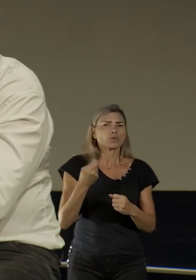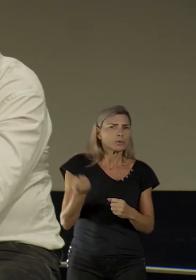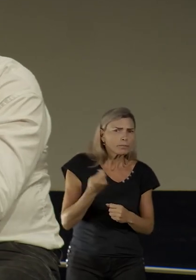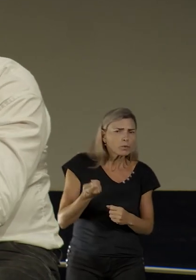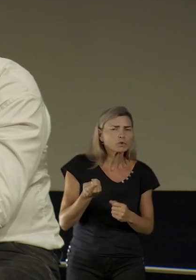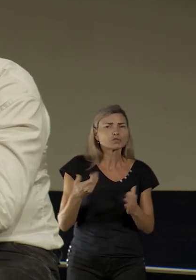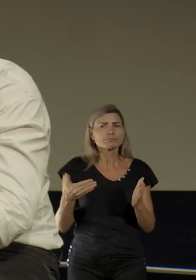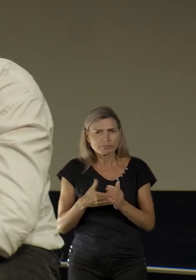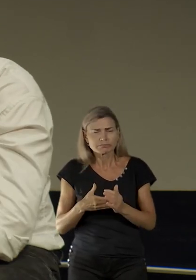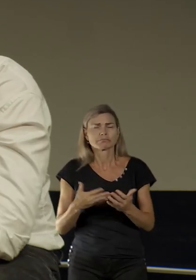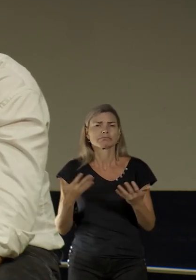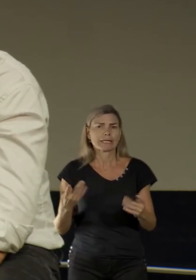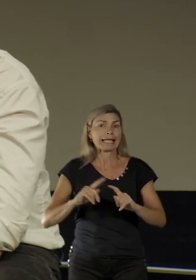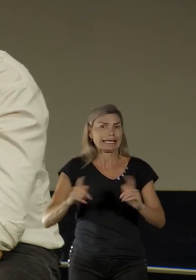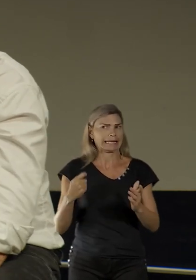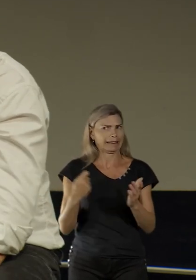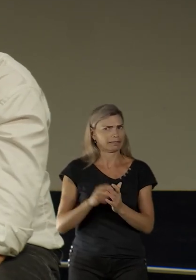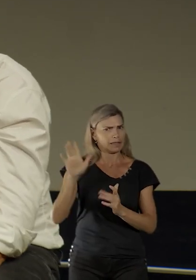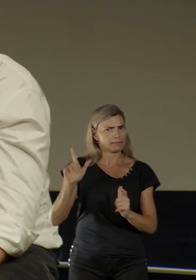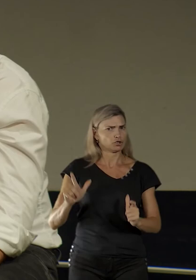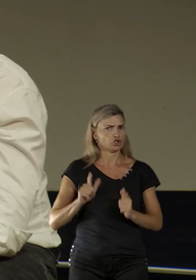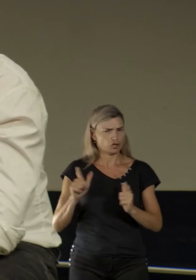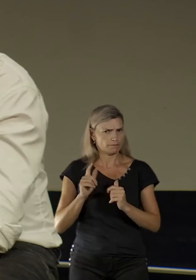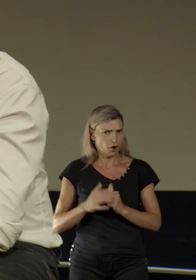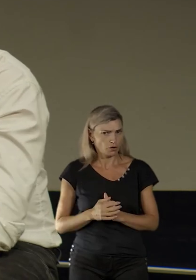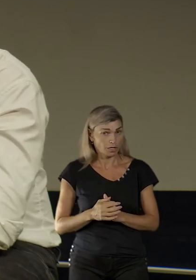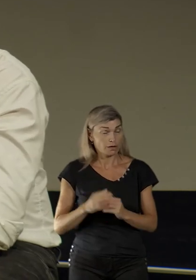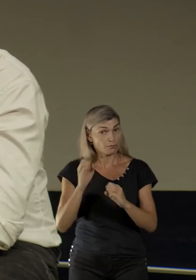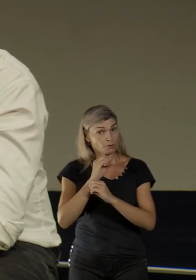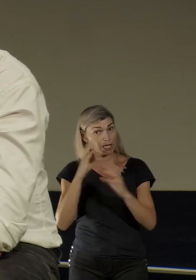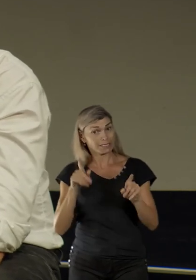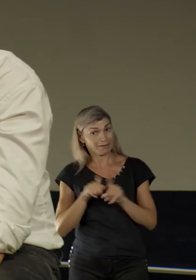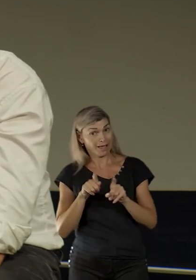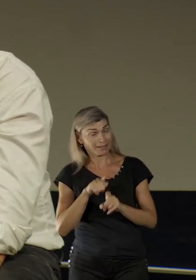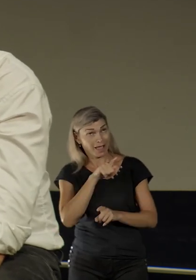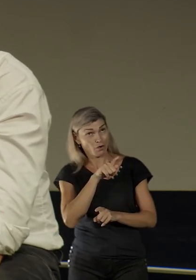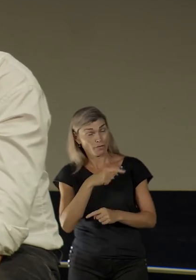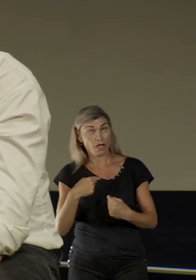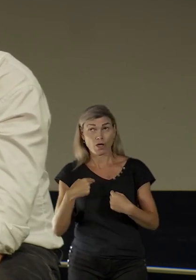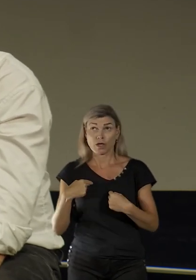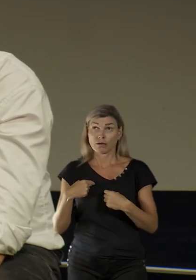Je to trošku jiný způsob. Čili představa, že se u nás někde naskládají vysoké domy a bude